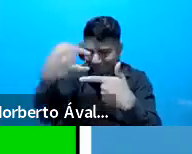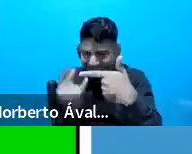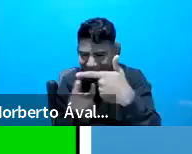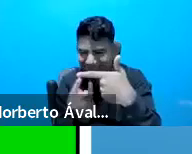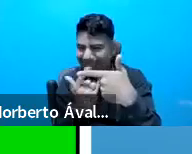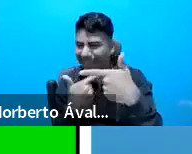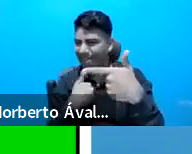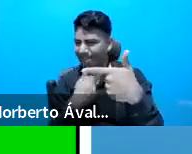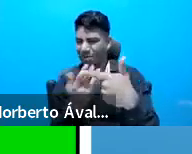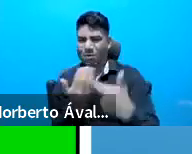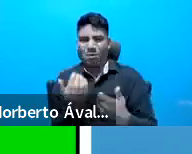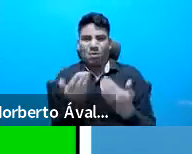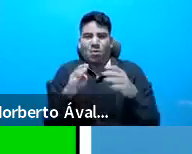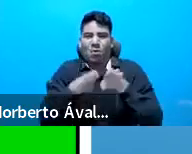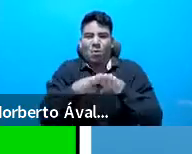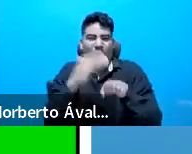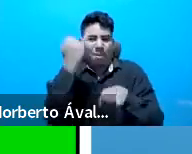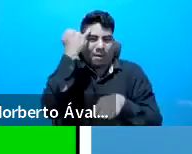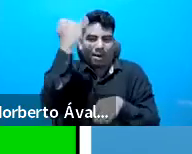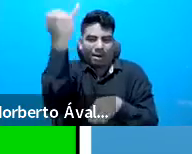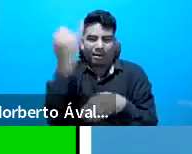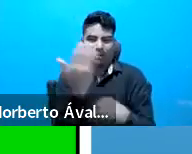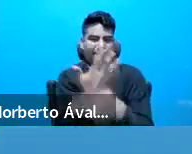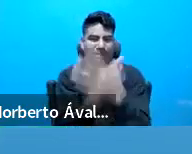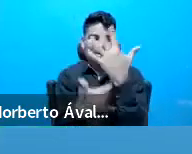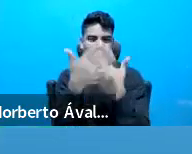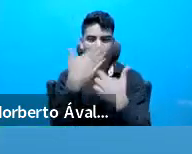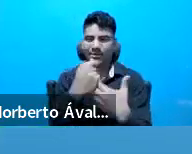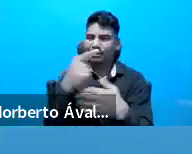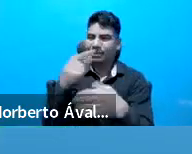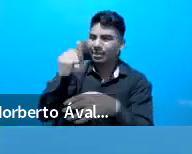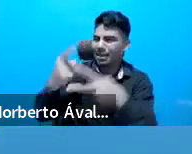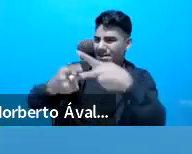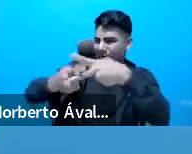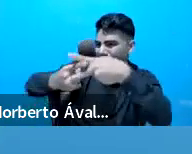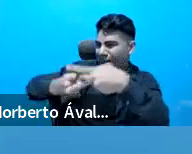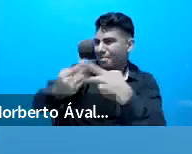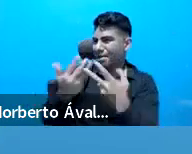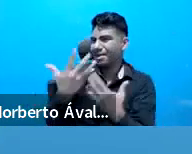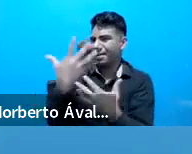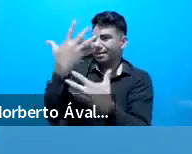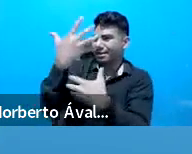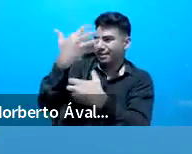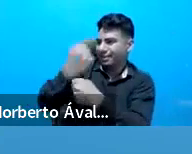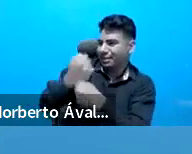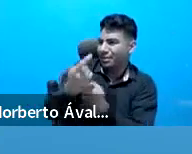Pitágoras en el lengua de señas, y ellos entonces le llevó a más preguntas en en donde de ahí surge la